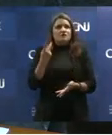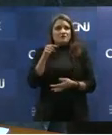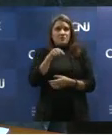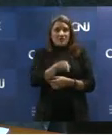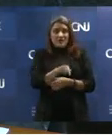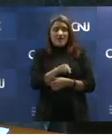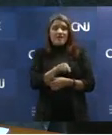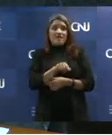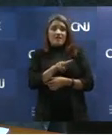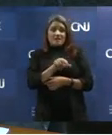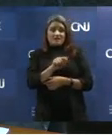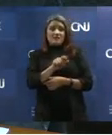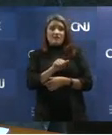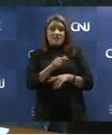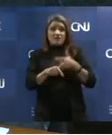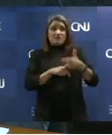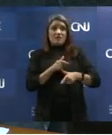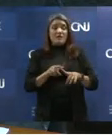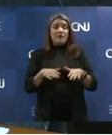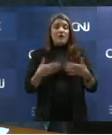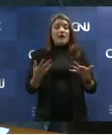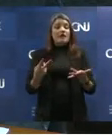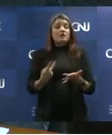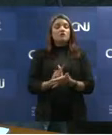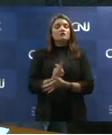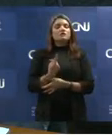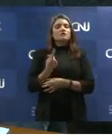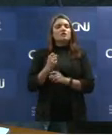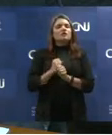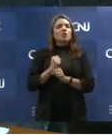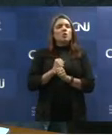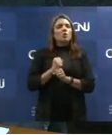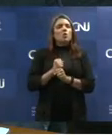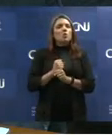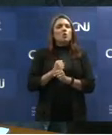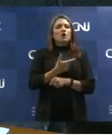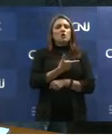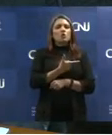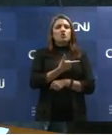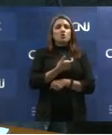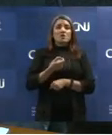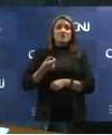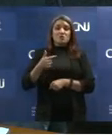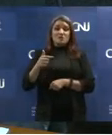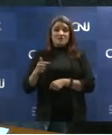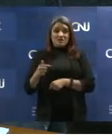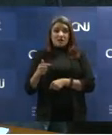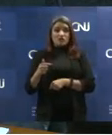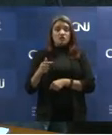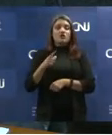num determinado ano, mais especificamente em 2007, foi publicada a Resolução 51,